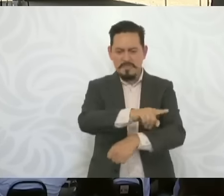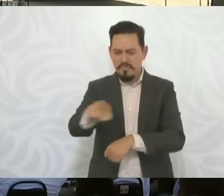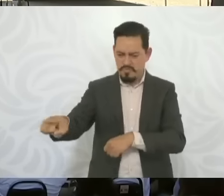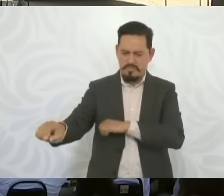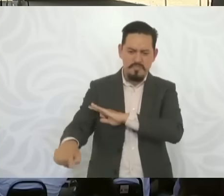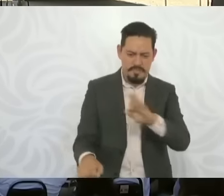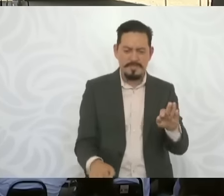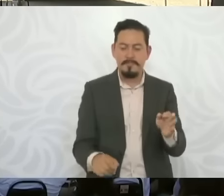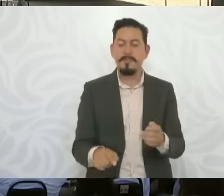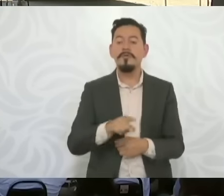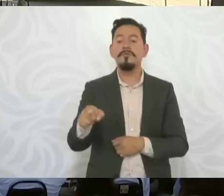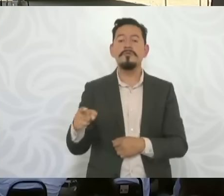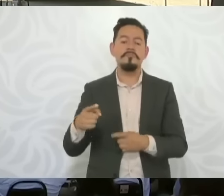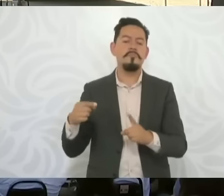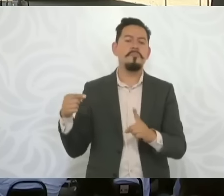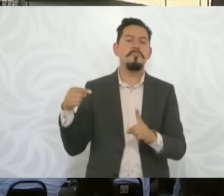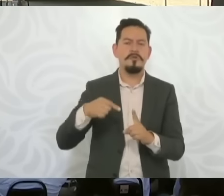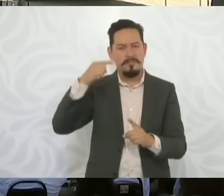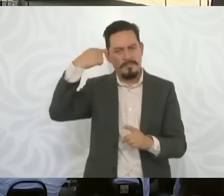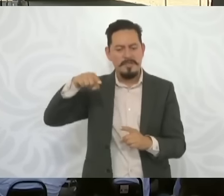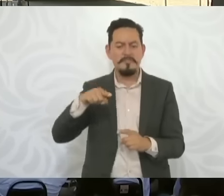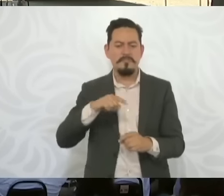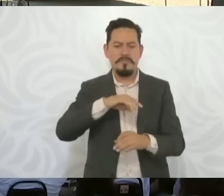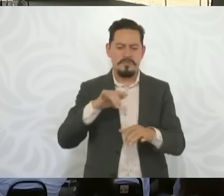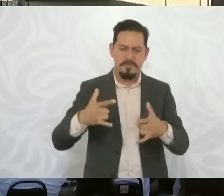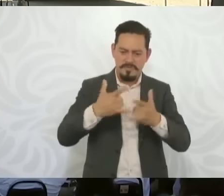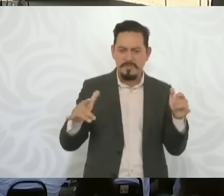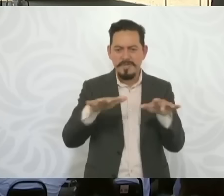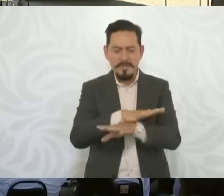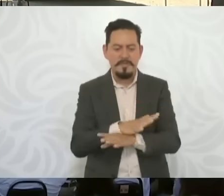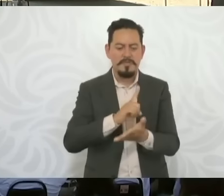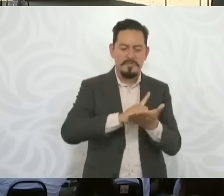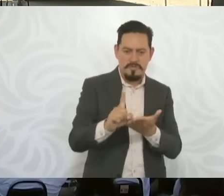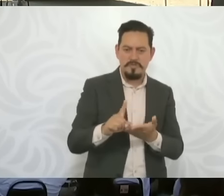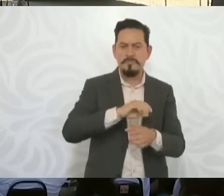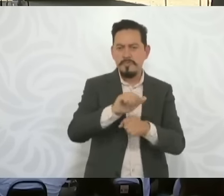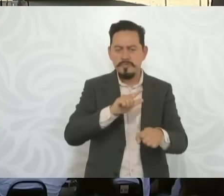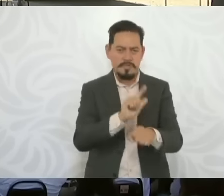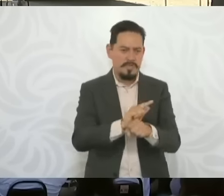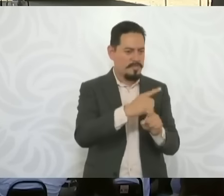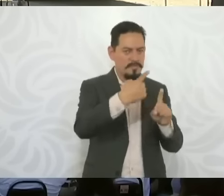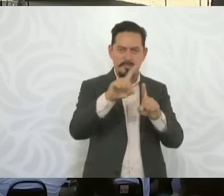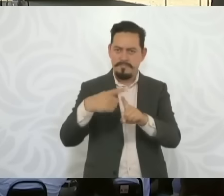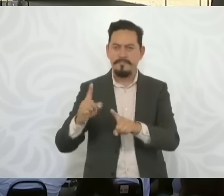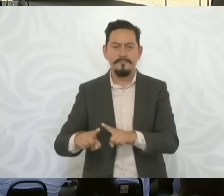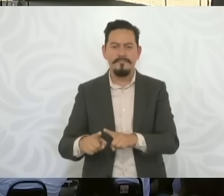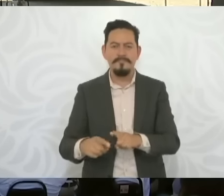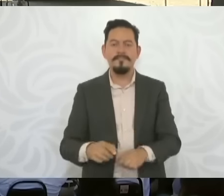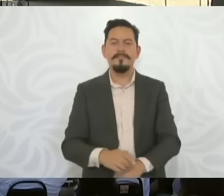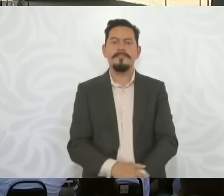como sujeto de transformación histórica, derechos sociales, dignidad y soberanía.